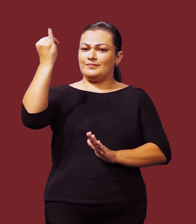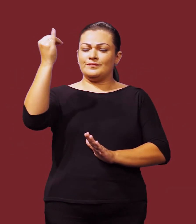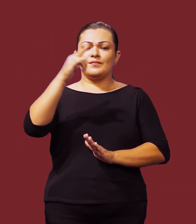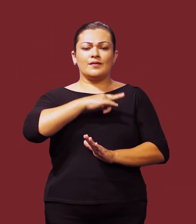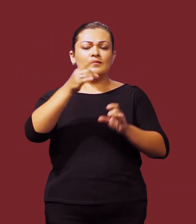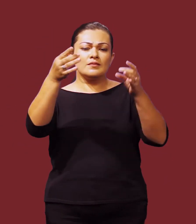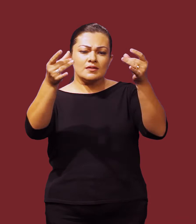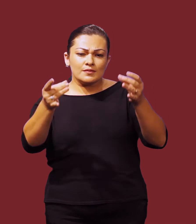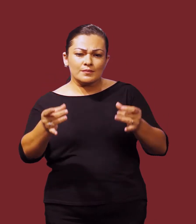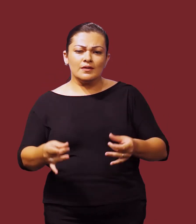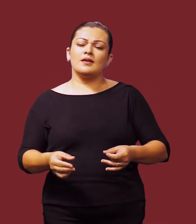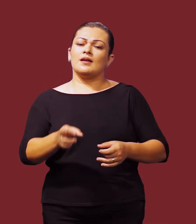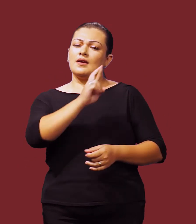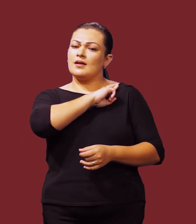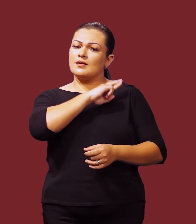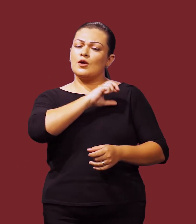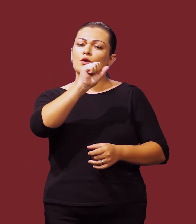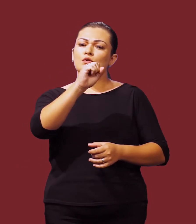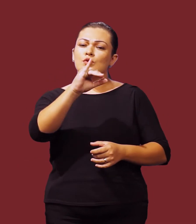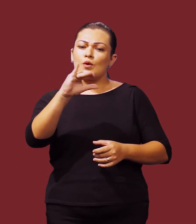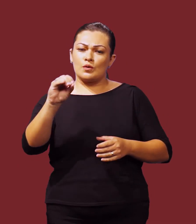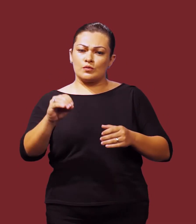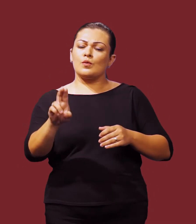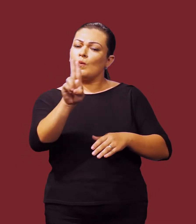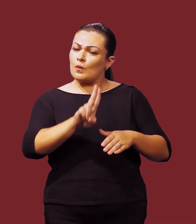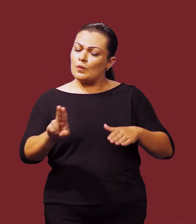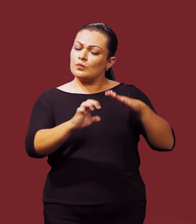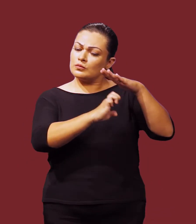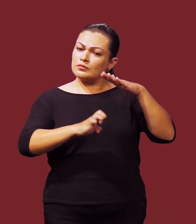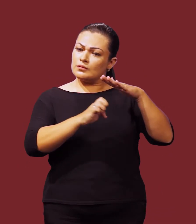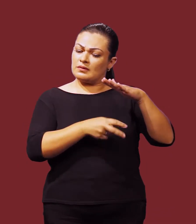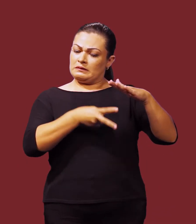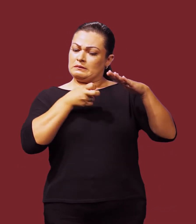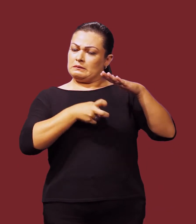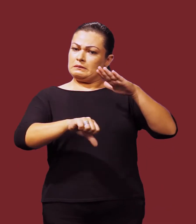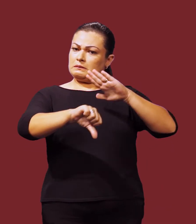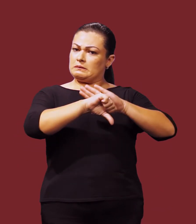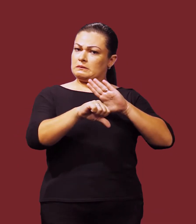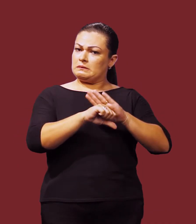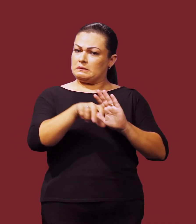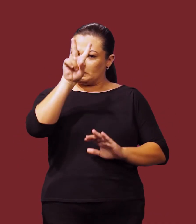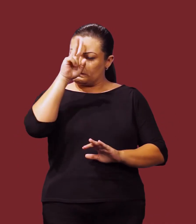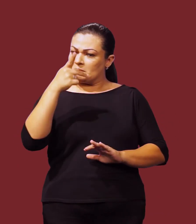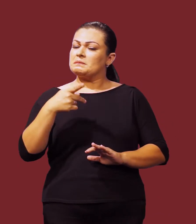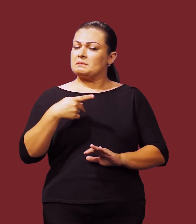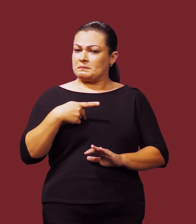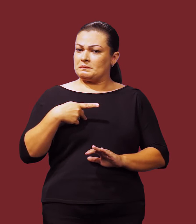Teve a que detalha a responsabilidade dos sócios que usam empresas pra cometer fraude em benefício próprio.